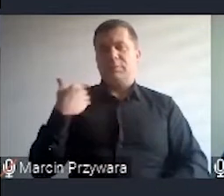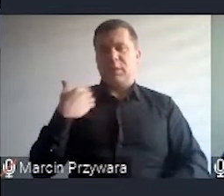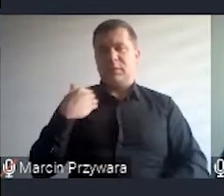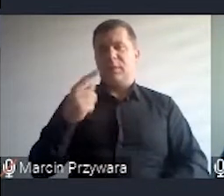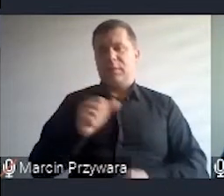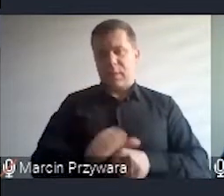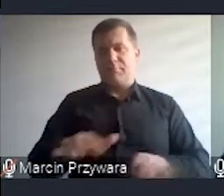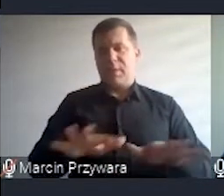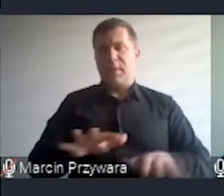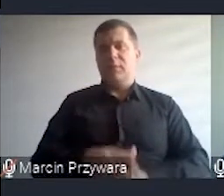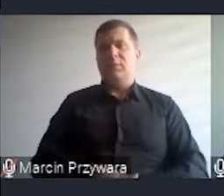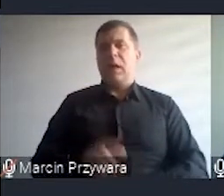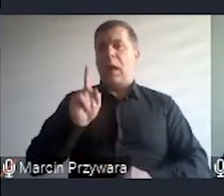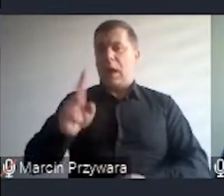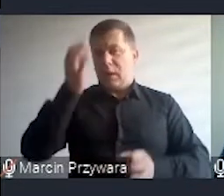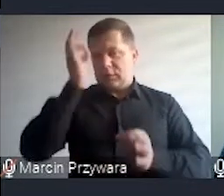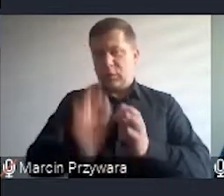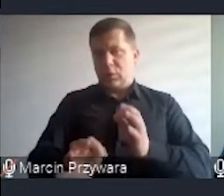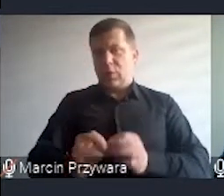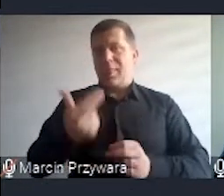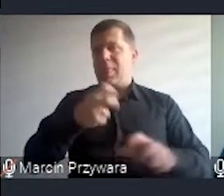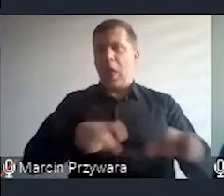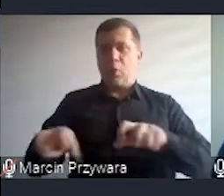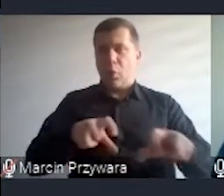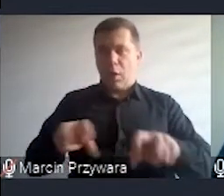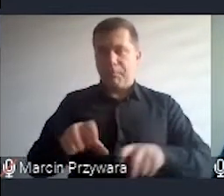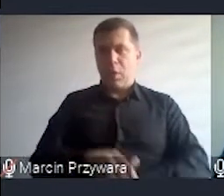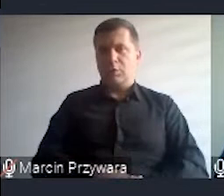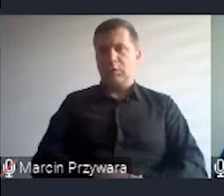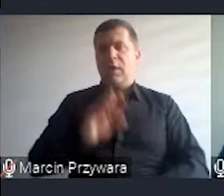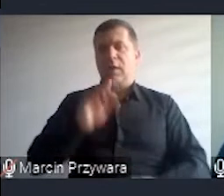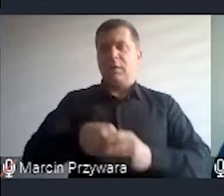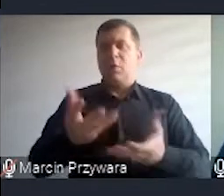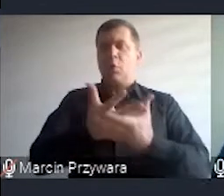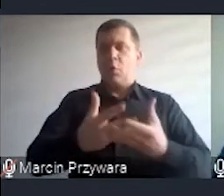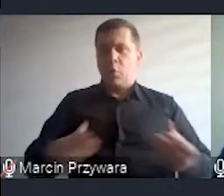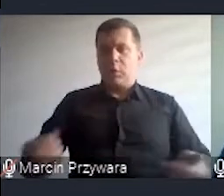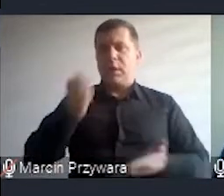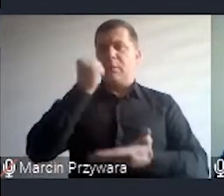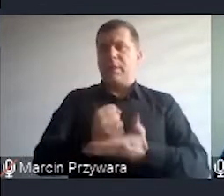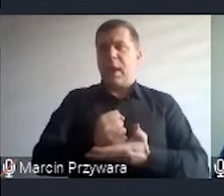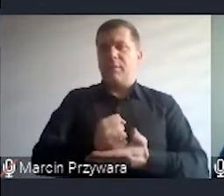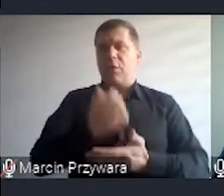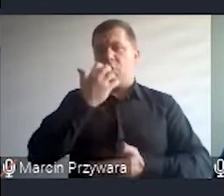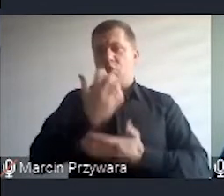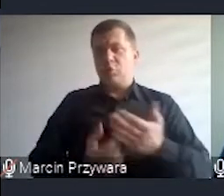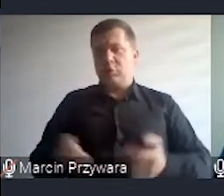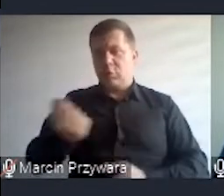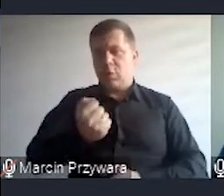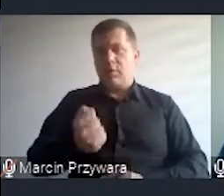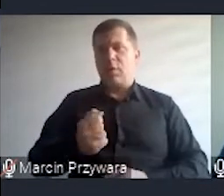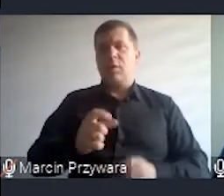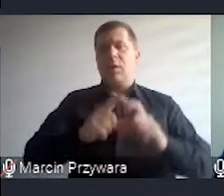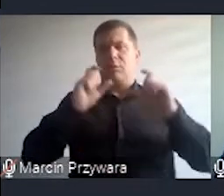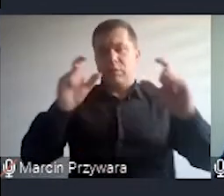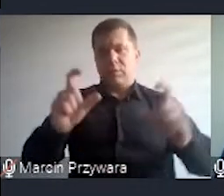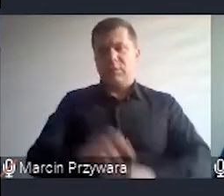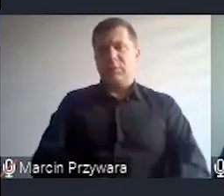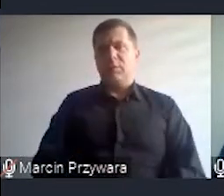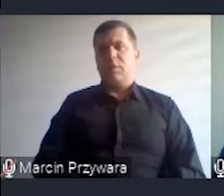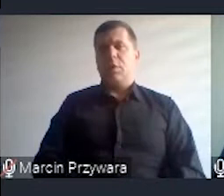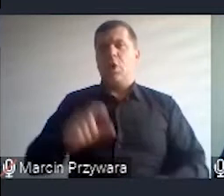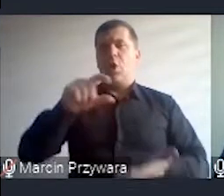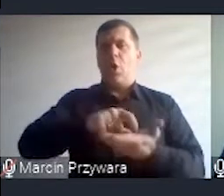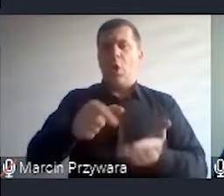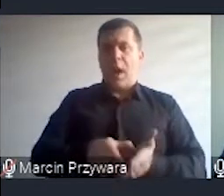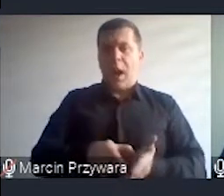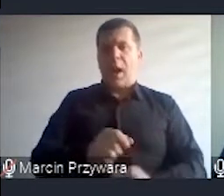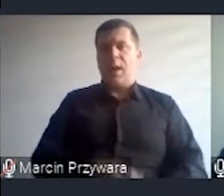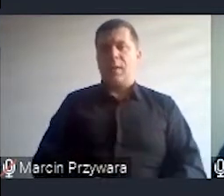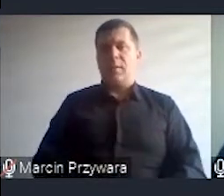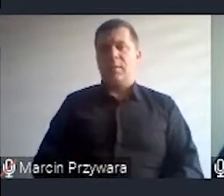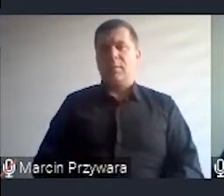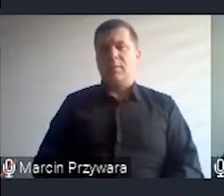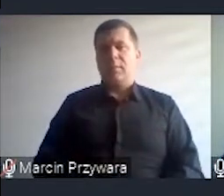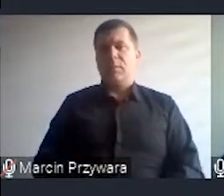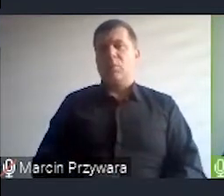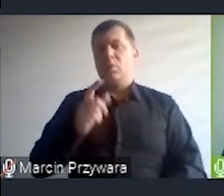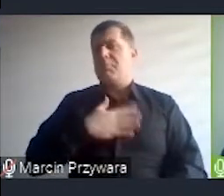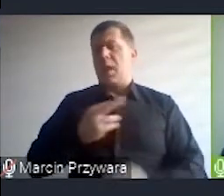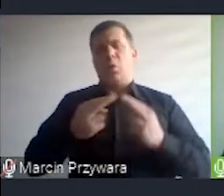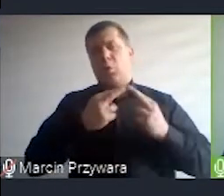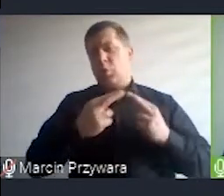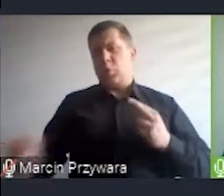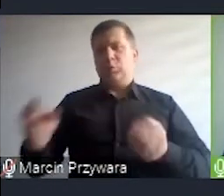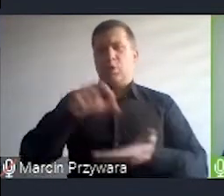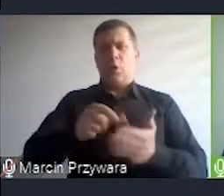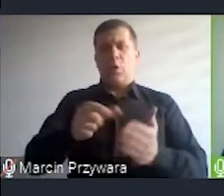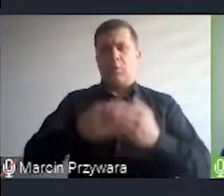W szczególności nieruchomości i prawo użytkowania gruntów, budowli i budynków, lokale i tu są róże rodzaje lokali wymienione,